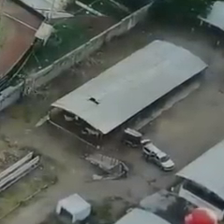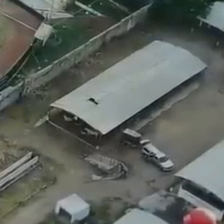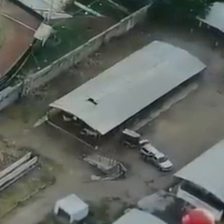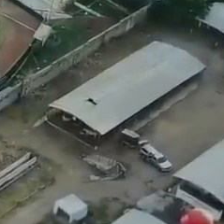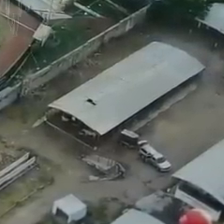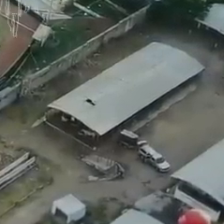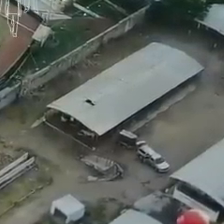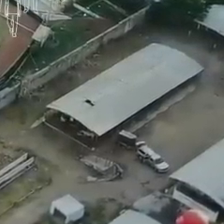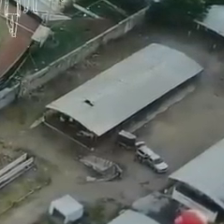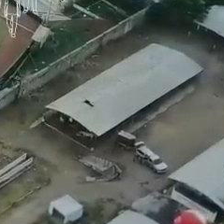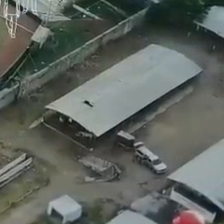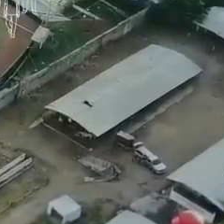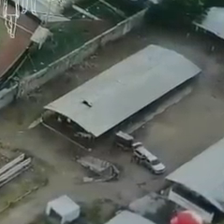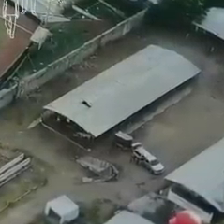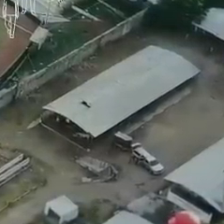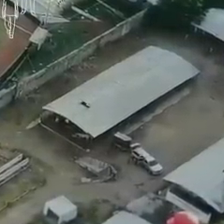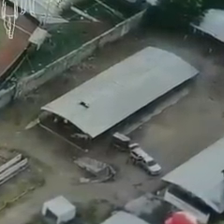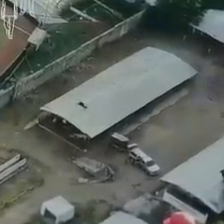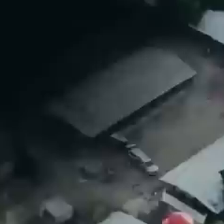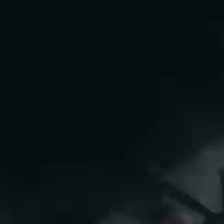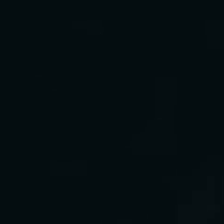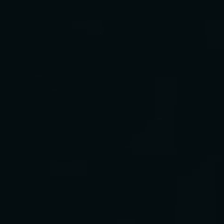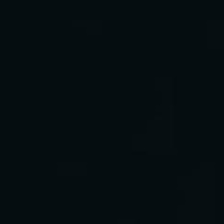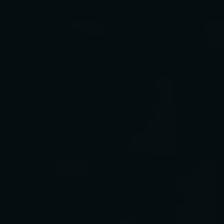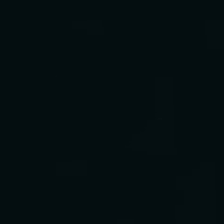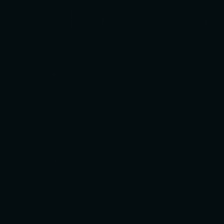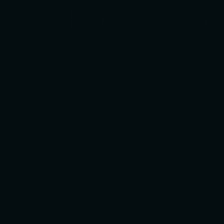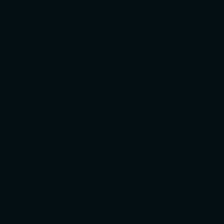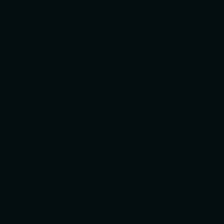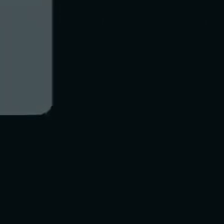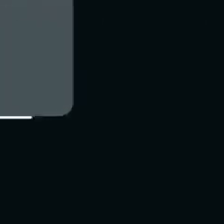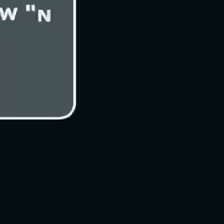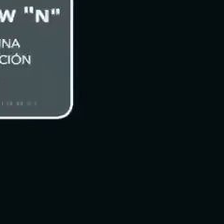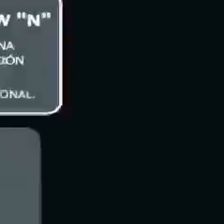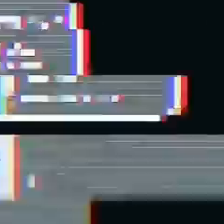detenidos equivalen a llenar el estadio Francisco Villa en Durango y entre los principales casos